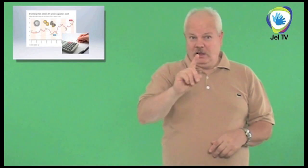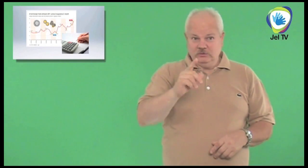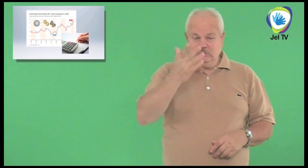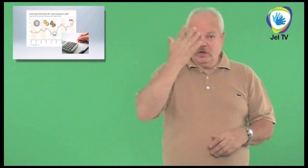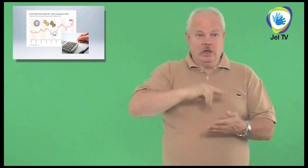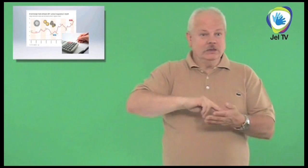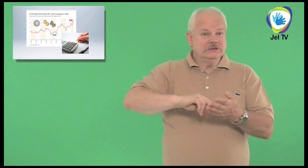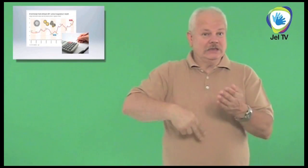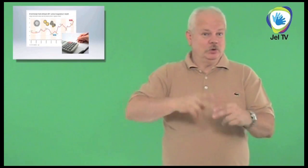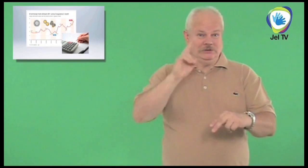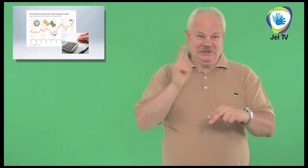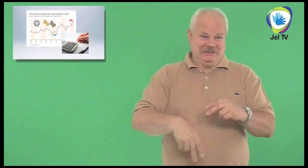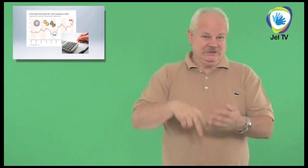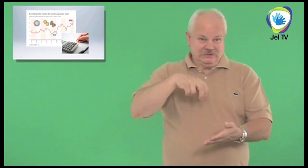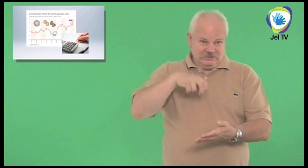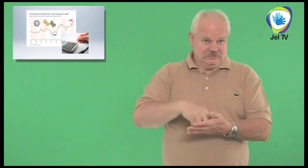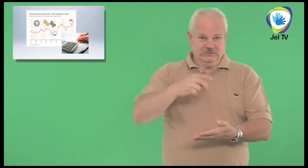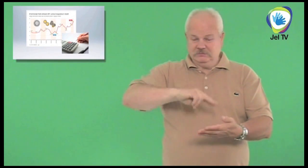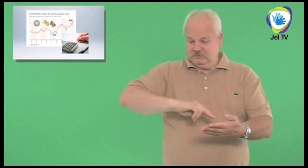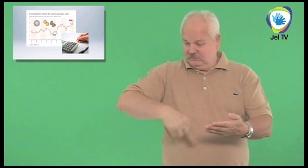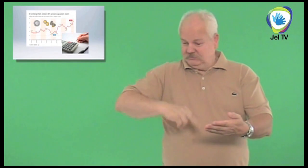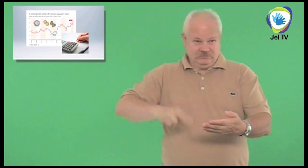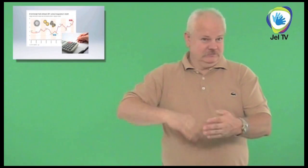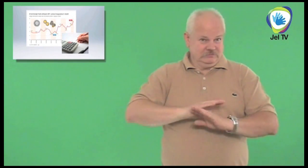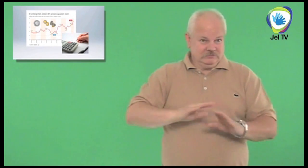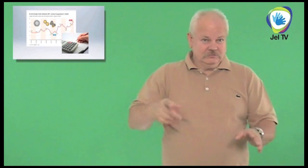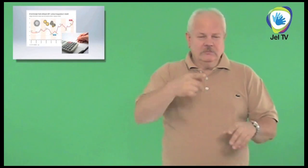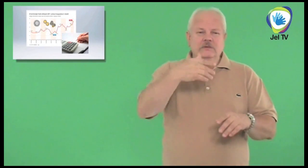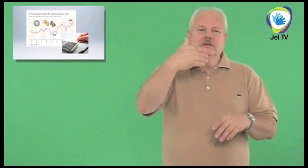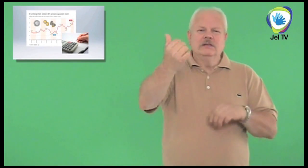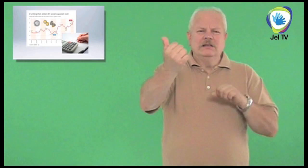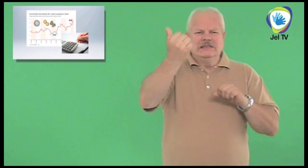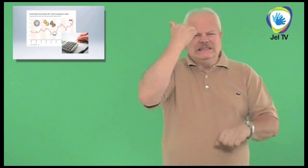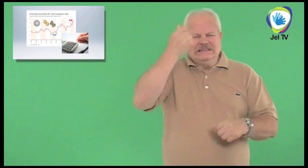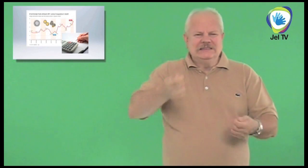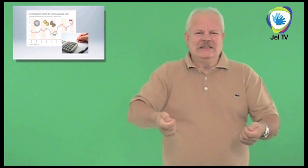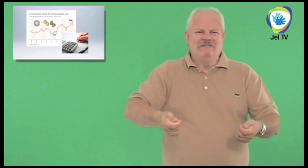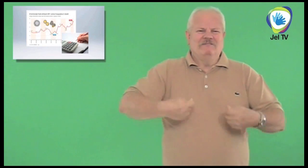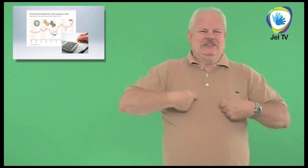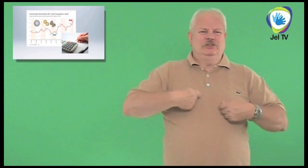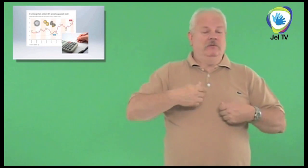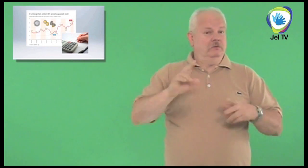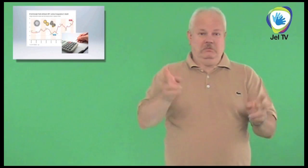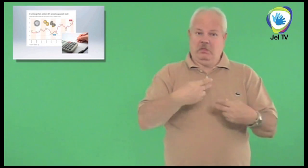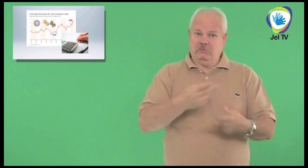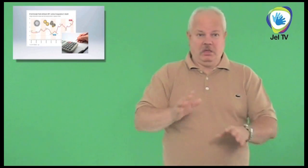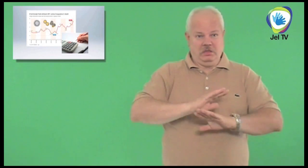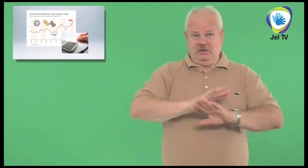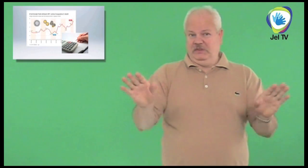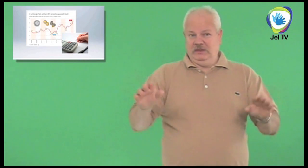Az aláírt, kész szerzõdést késõbb visszavonni nem lehet.